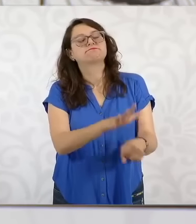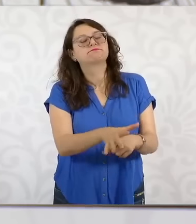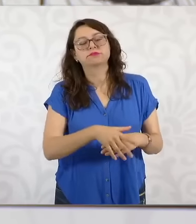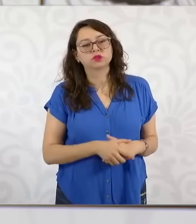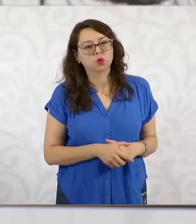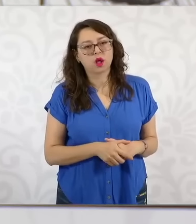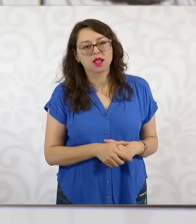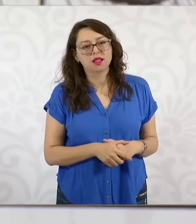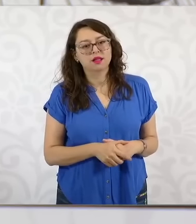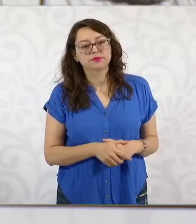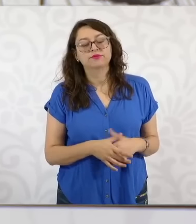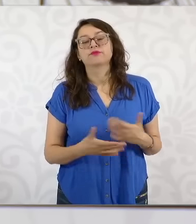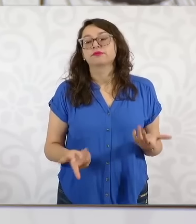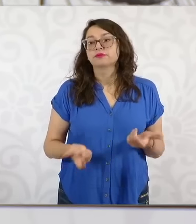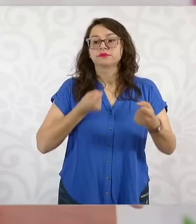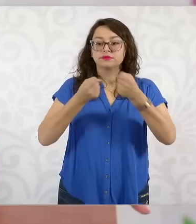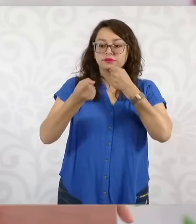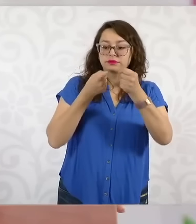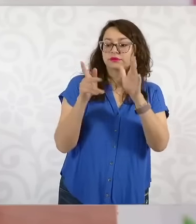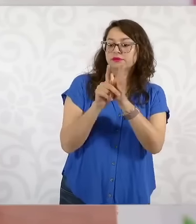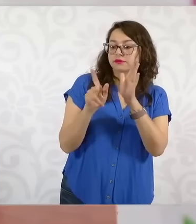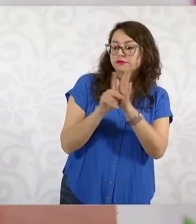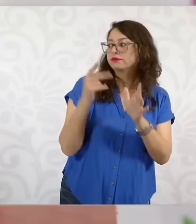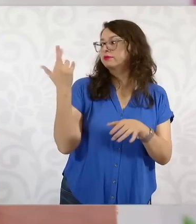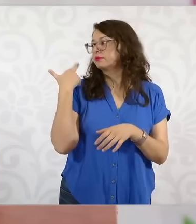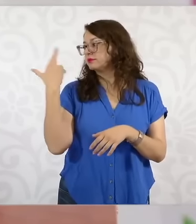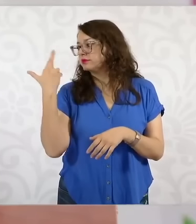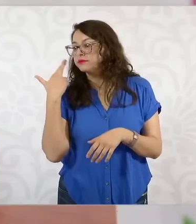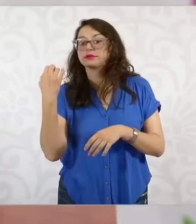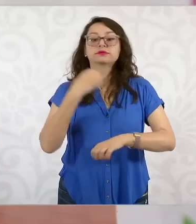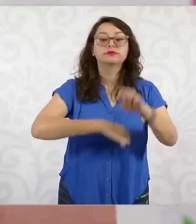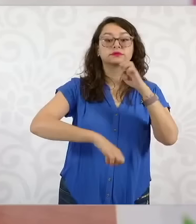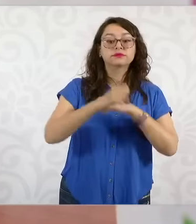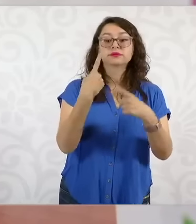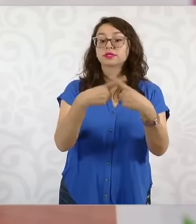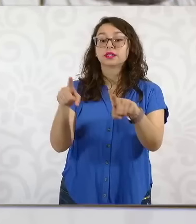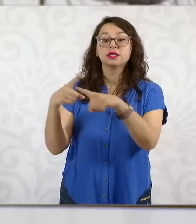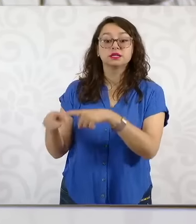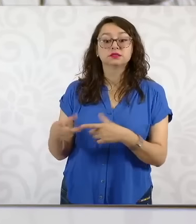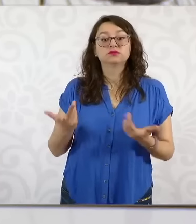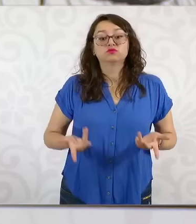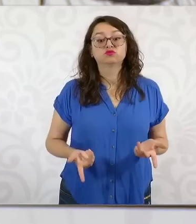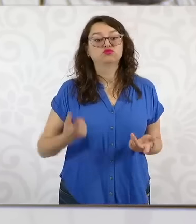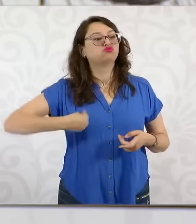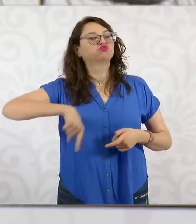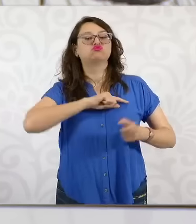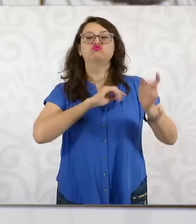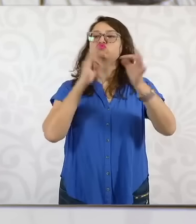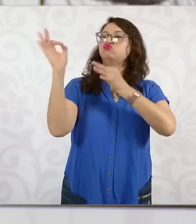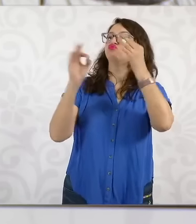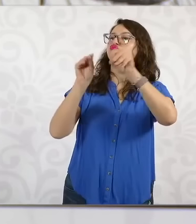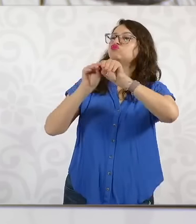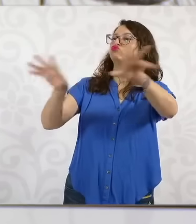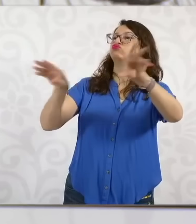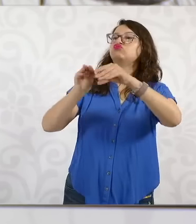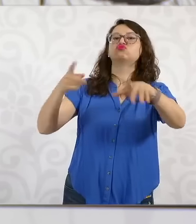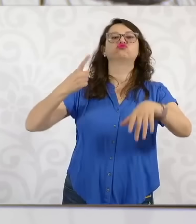muchos empresarios que fueron beneficiados en el periodo neoliberal a que ellos gobernaban?